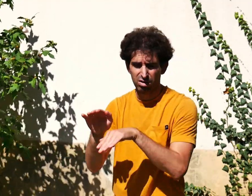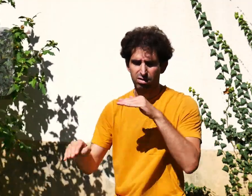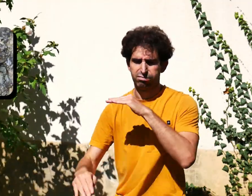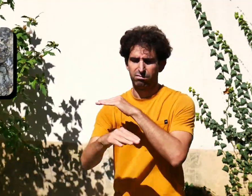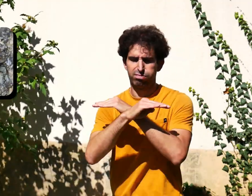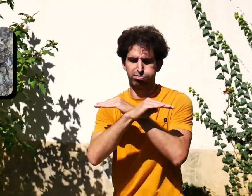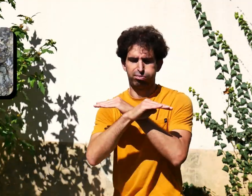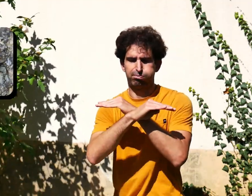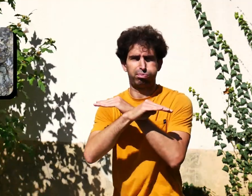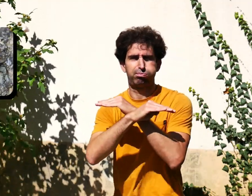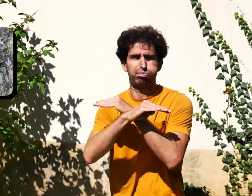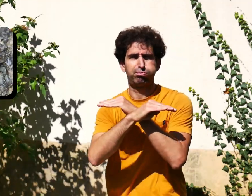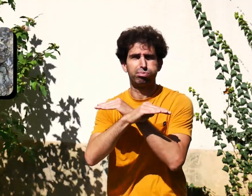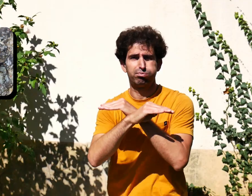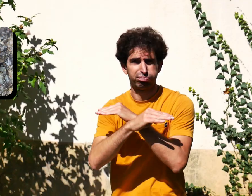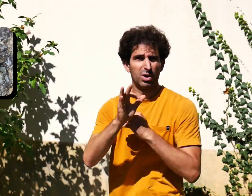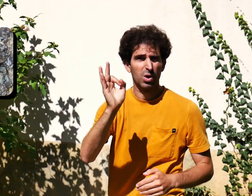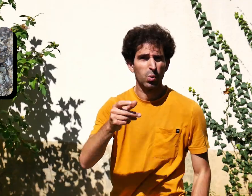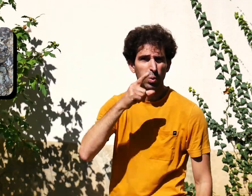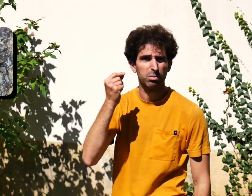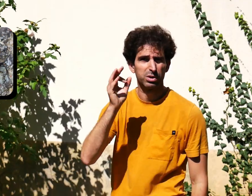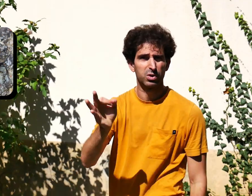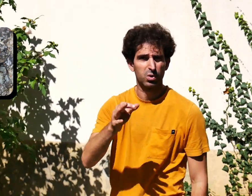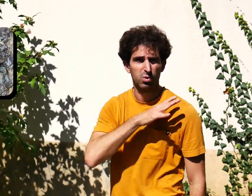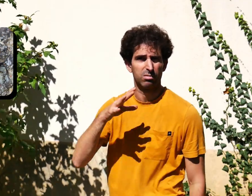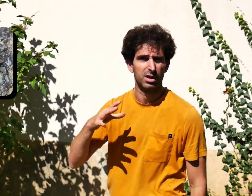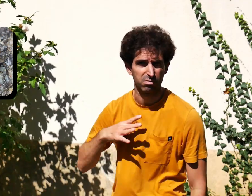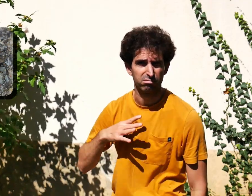Dos à dos ! Oui monsieur, oui madame.